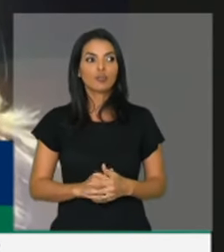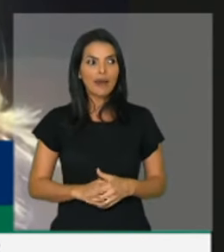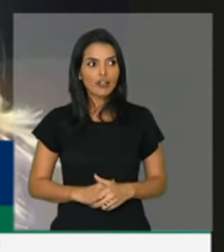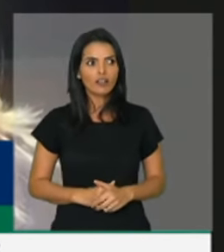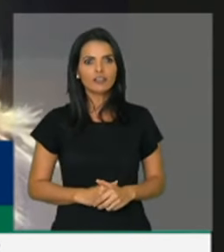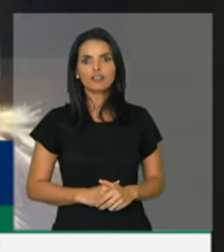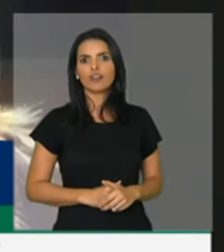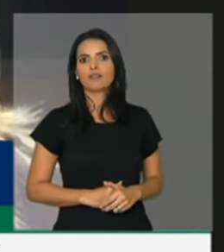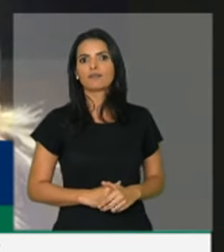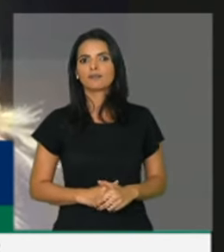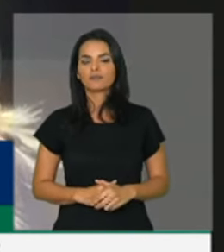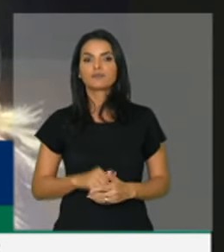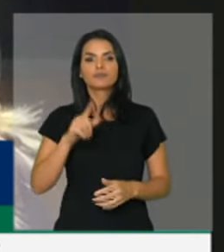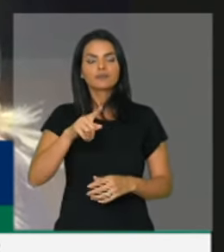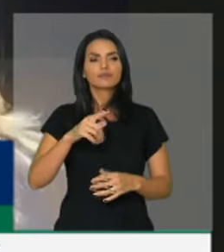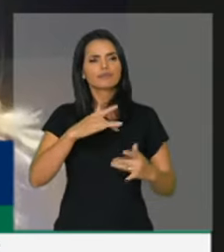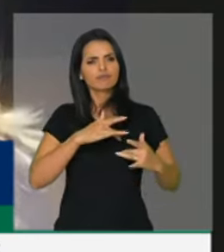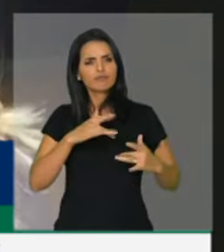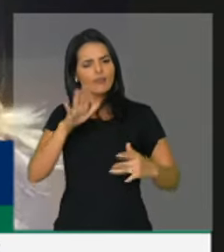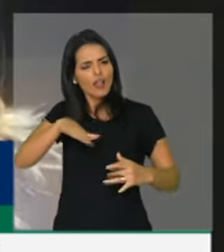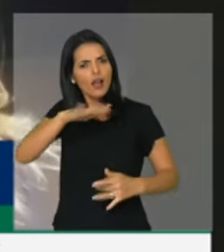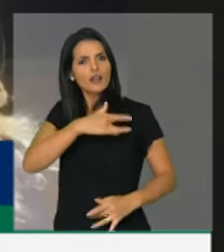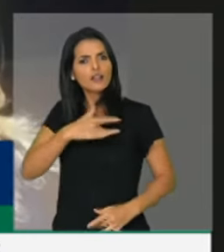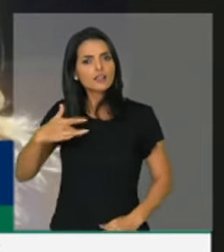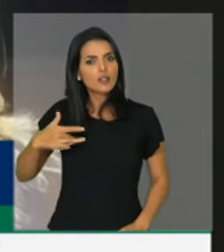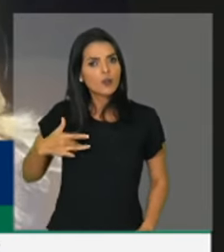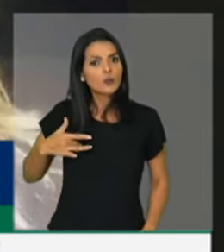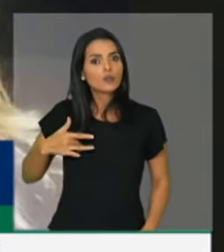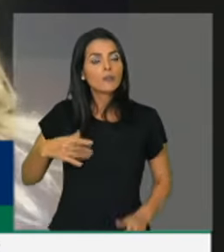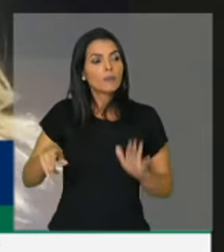SAÚDE COMO O PRÓPRIO LUIZINHO FALOU, NÃO TÊM INTERESSE EM OFERECER, MAS